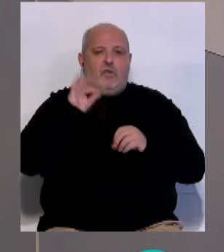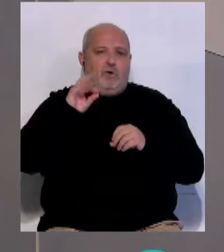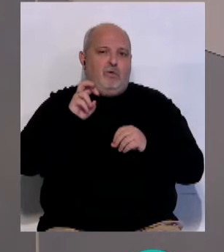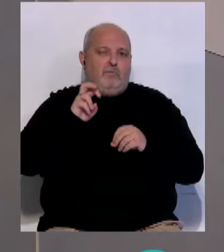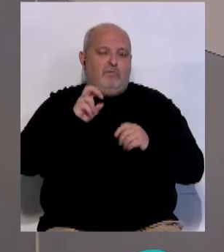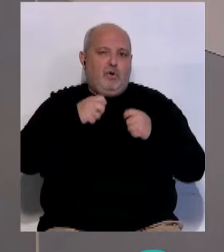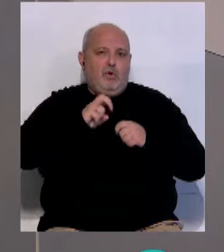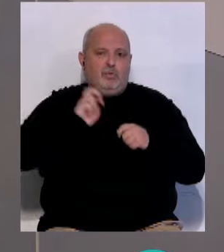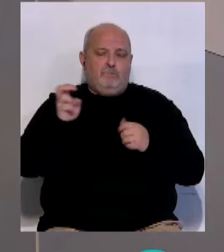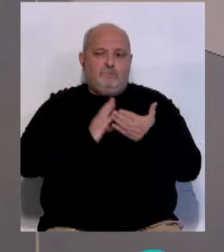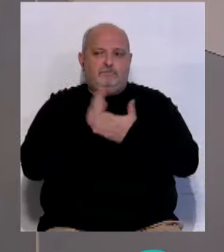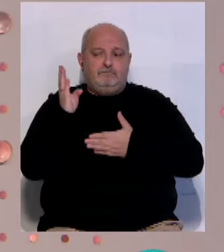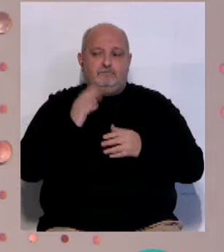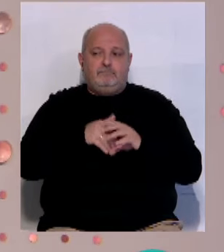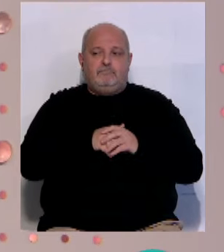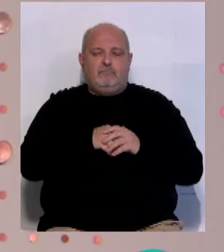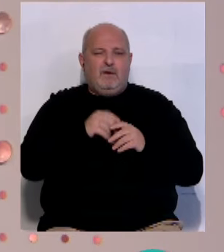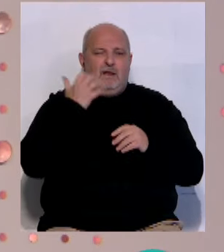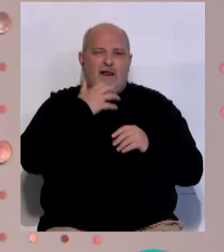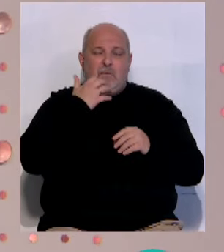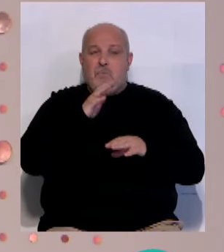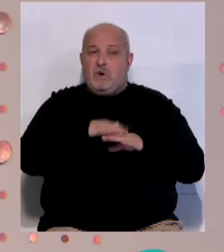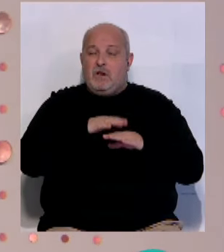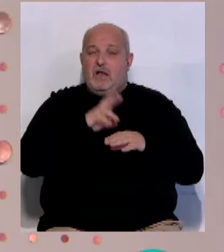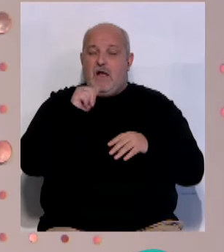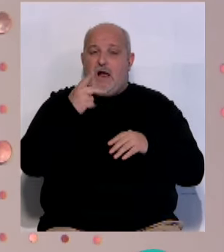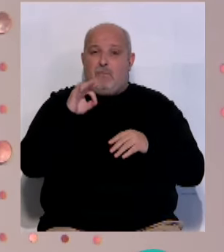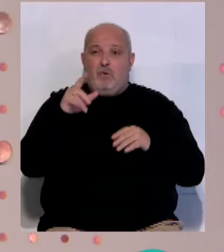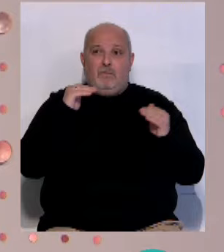negociaciones la que la verdad es que fue extraño porque yo creo que a capo en esa temporada que